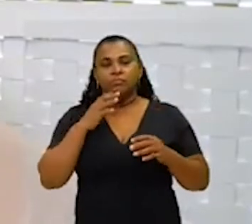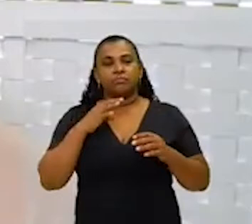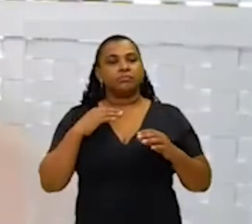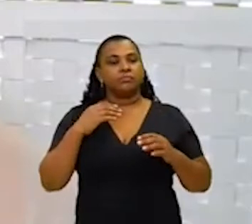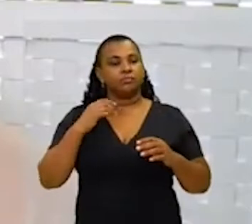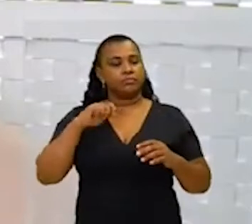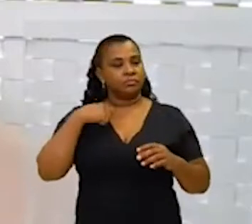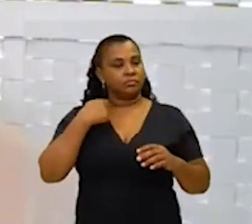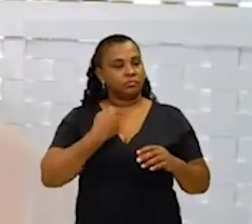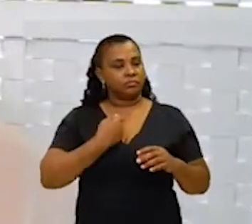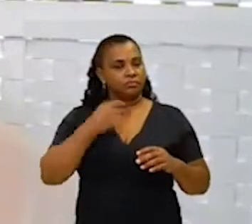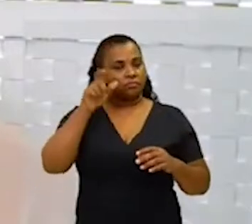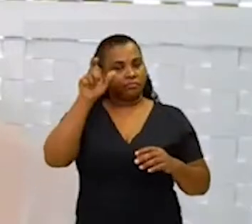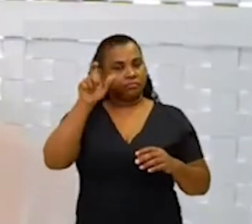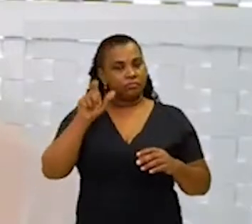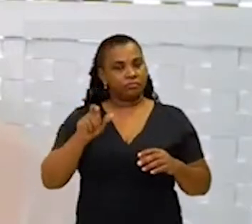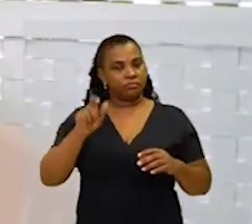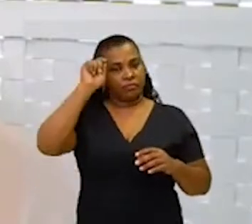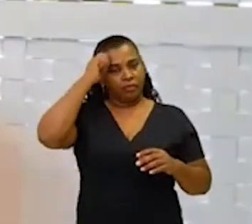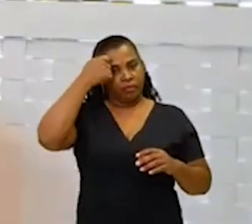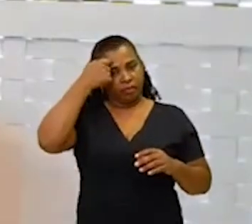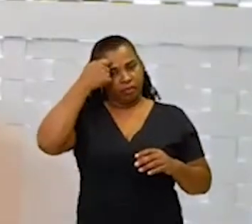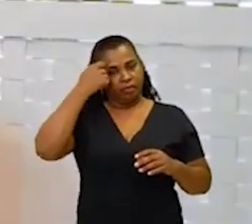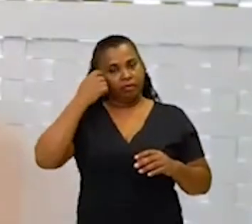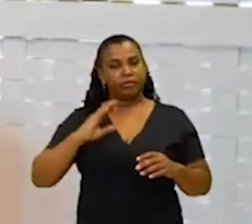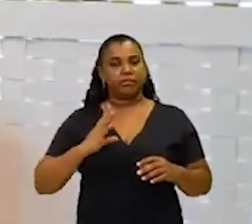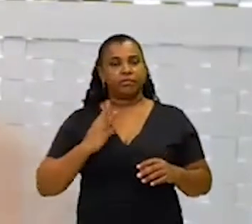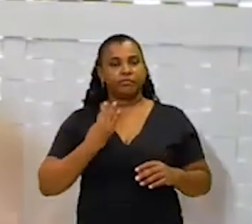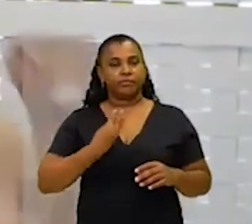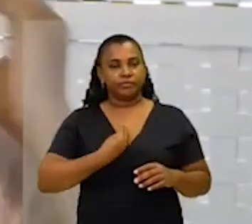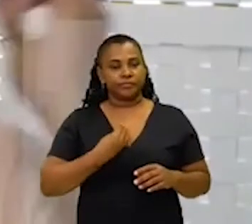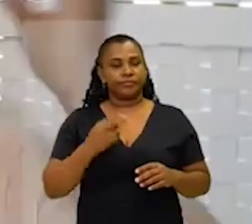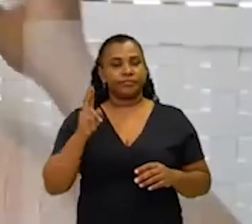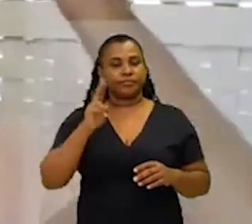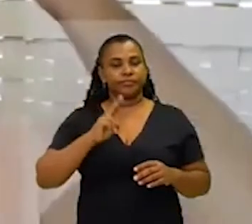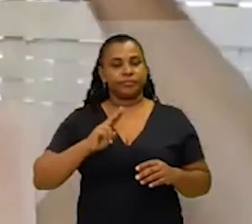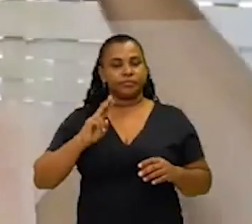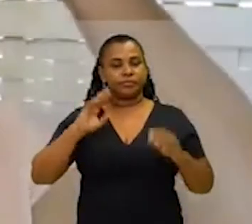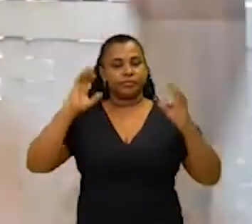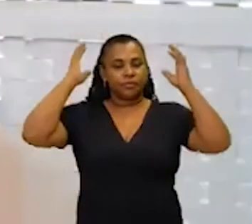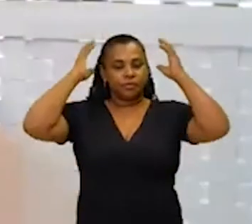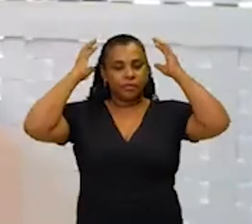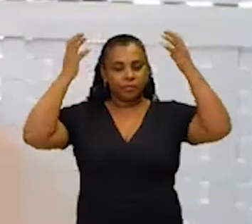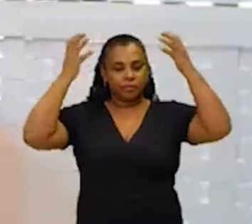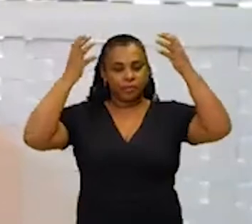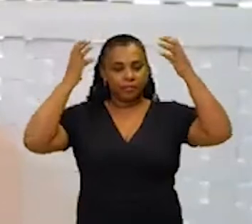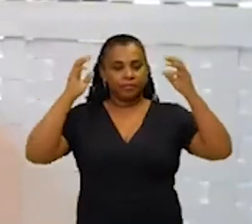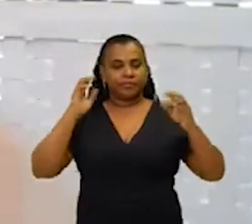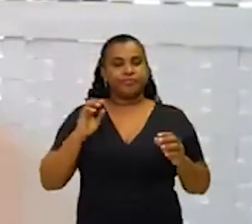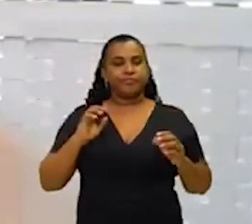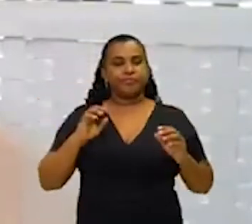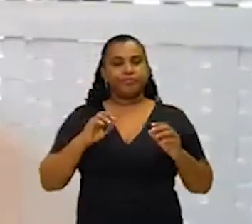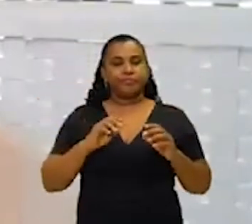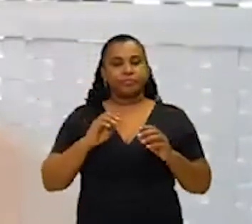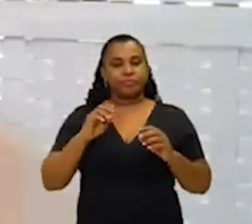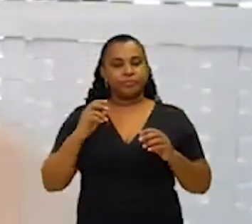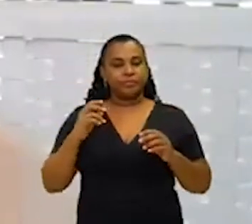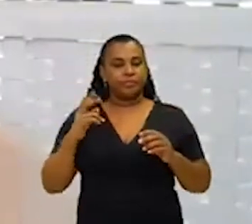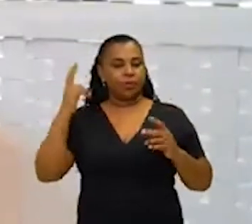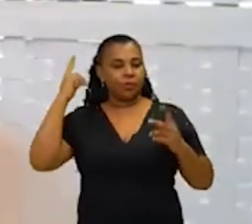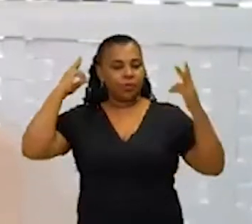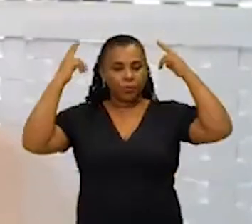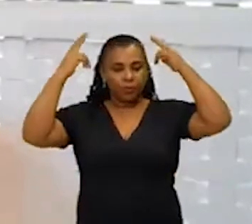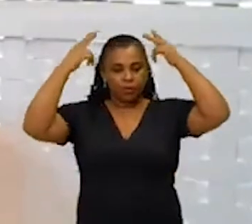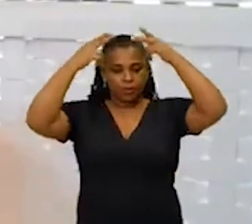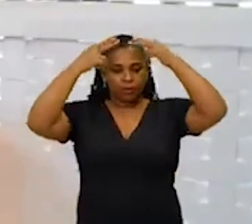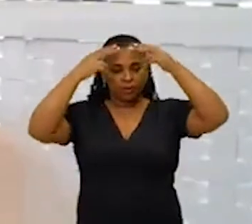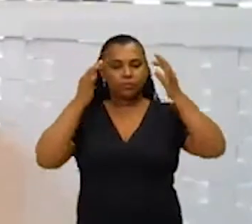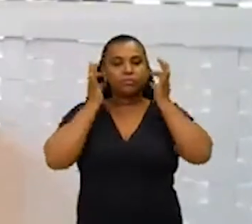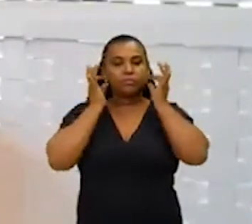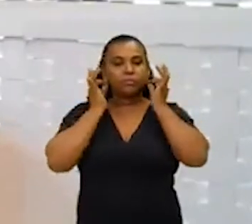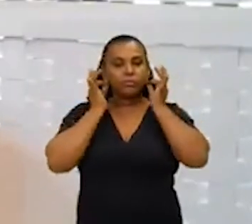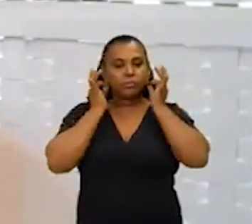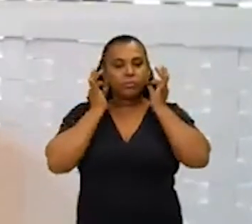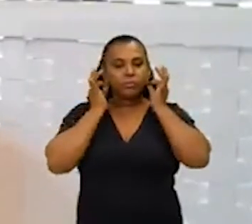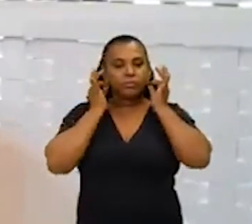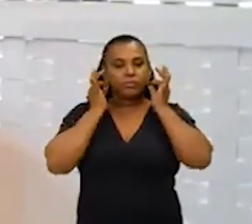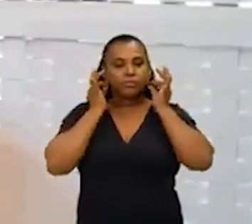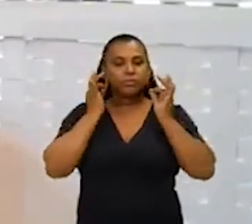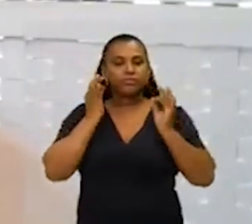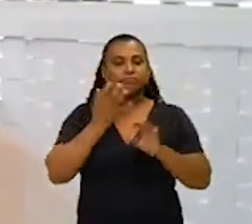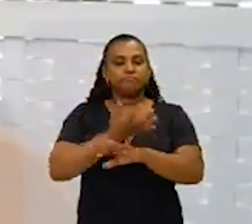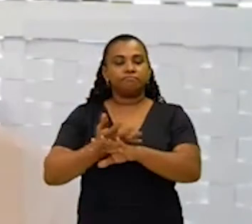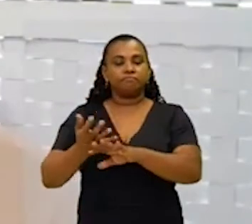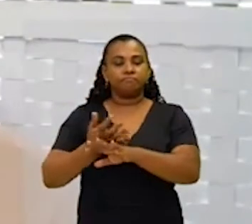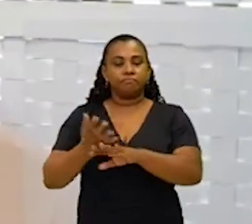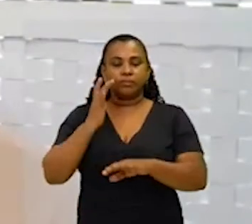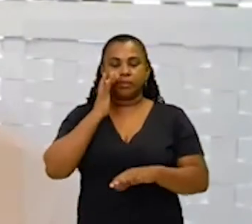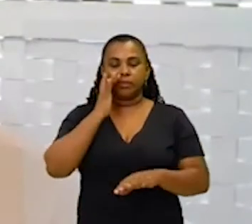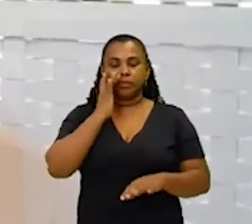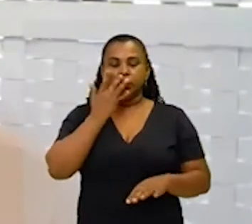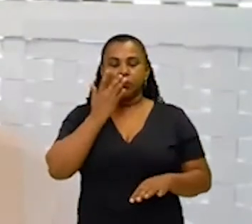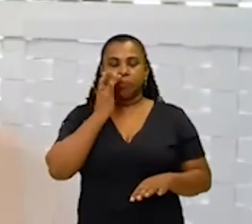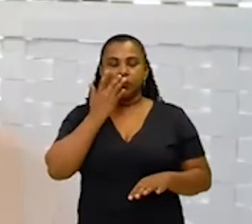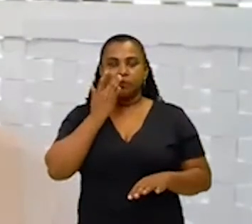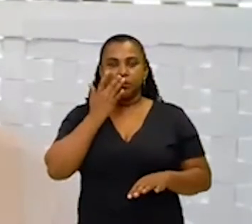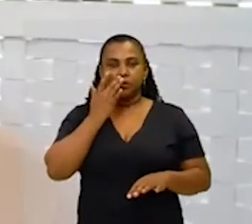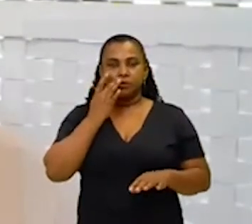eu estou usando o cabelo black power curto o brinco de ficar com dourado é óculos de aros